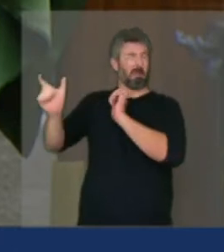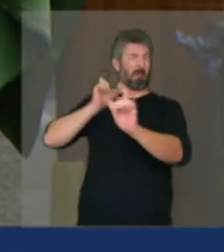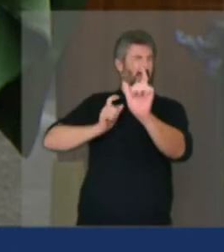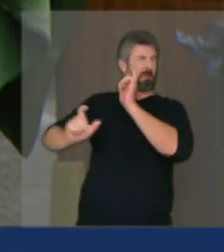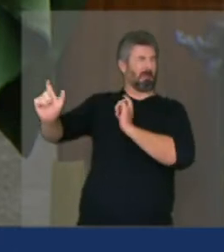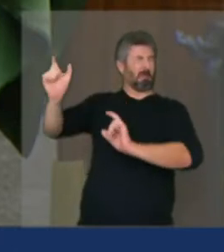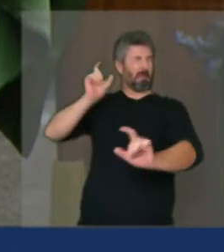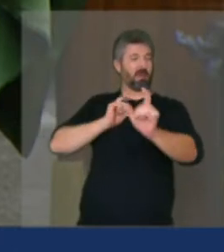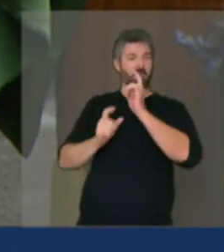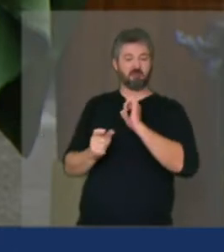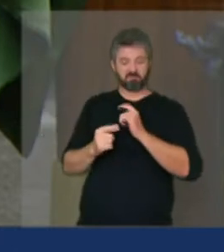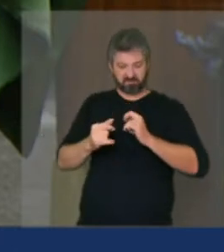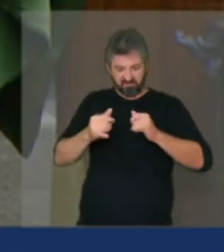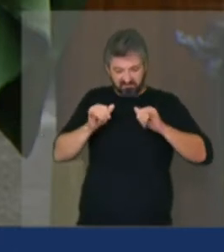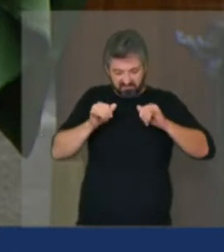ELE TIROU SUA VIDA UMA MÃE DESOLADA, UM GAROTO DE 16 ANOS